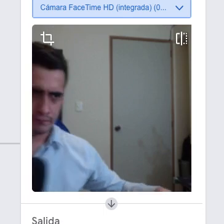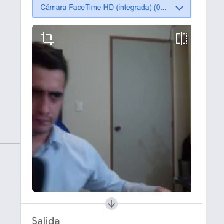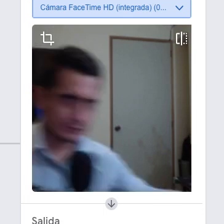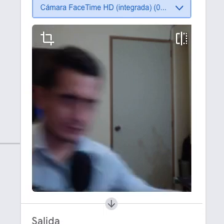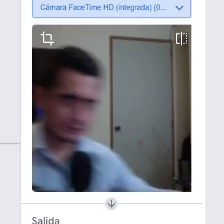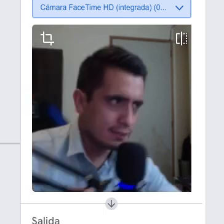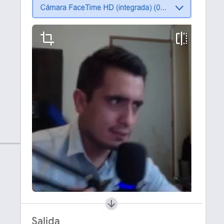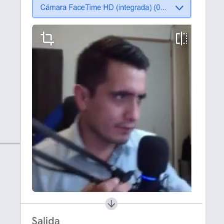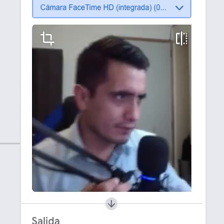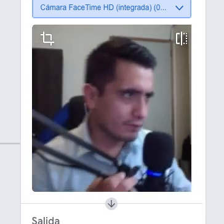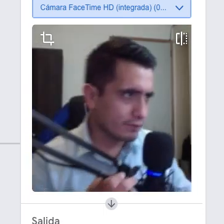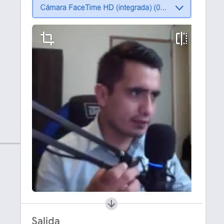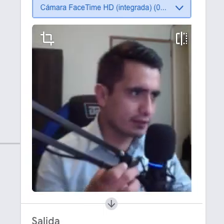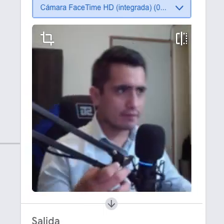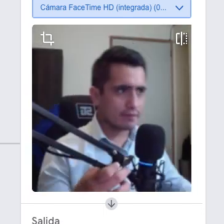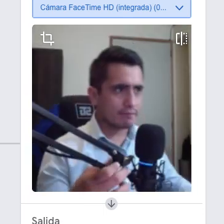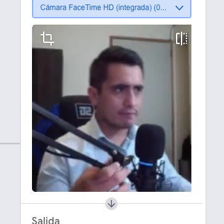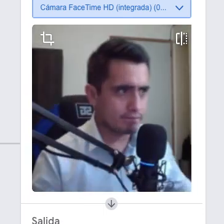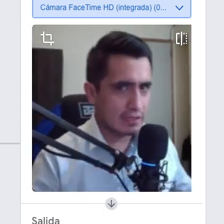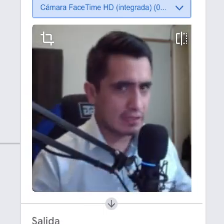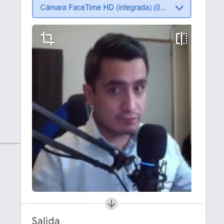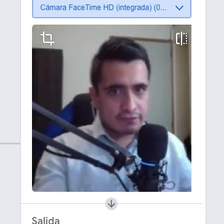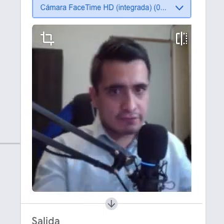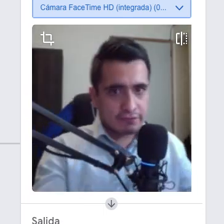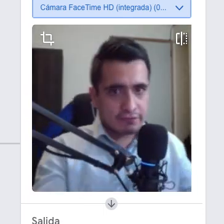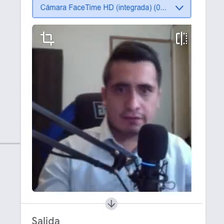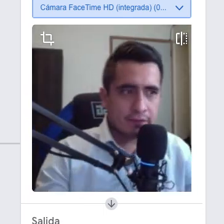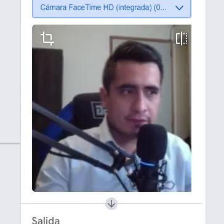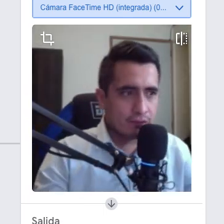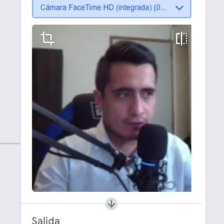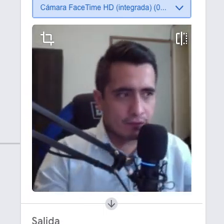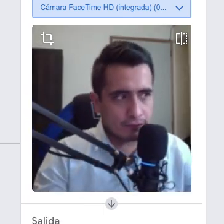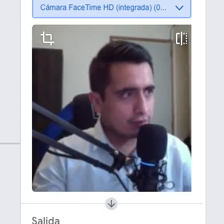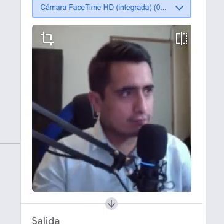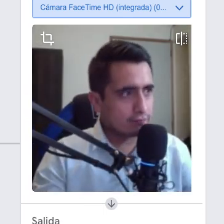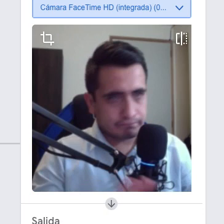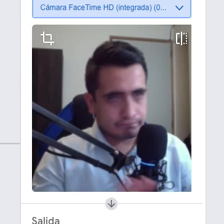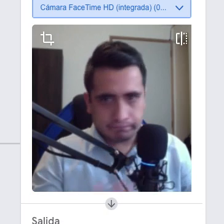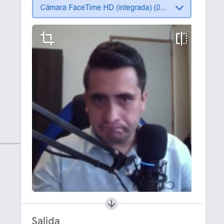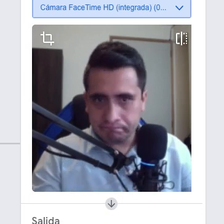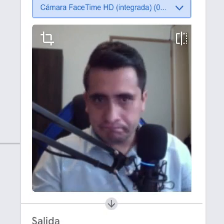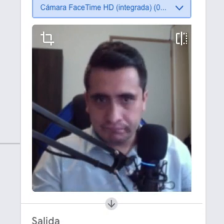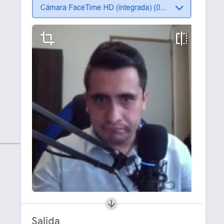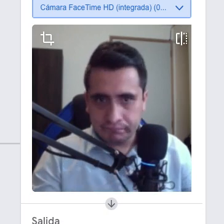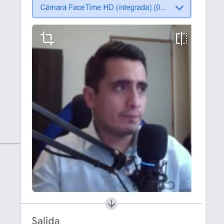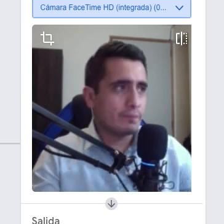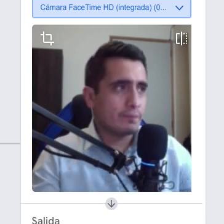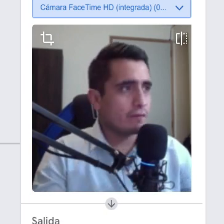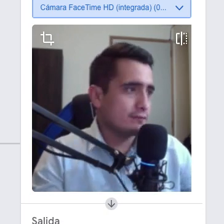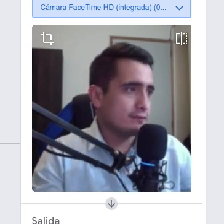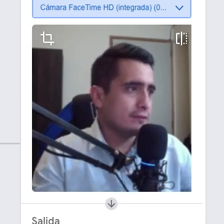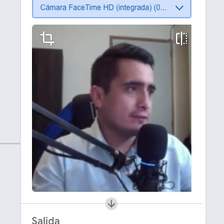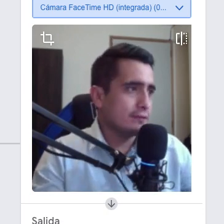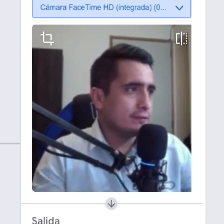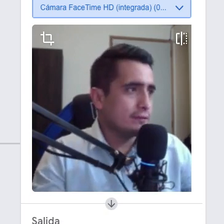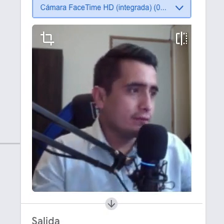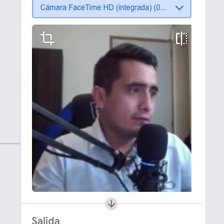aquí puedes ver que hay unas que las detectan mejor que otras se puede mejorar entonces si